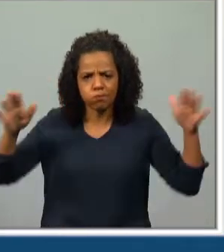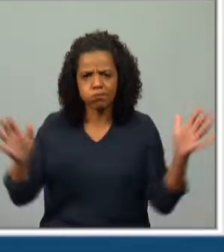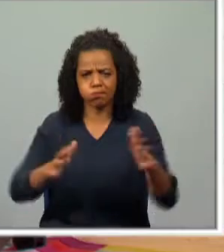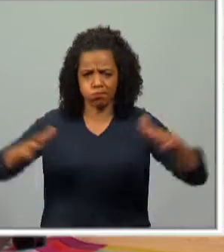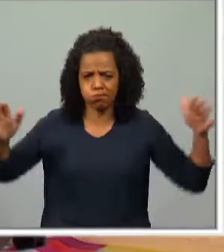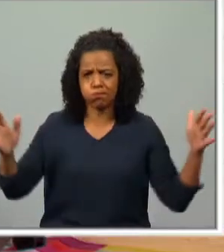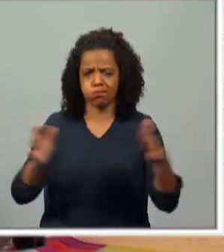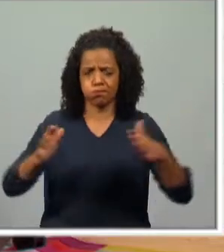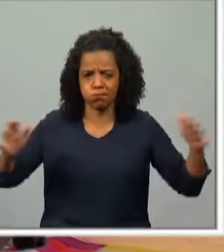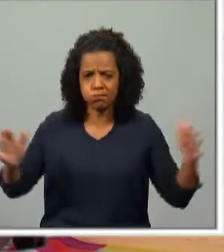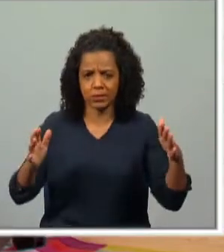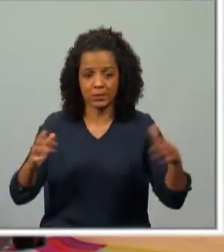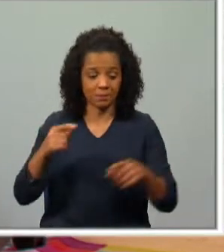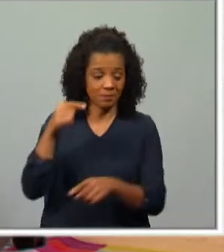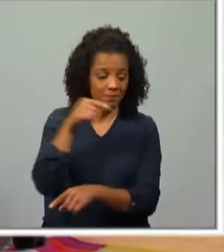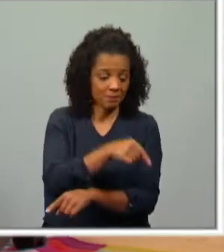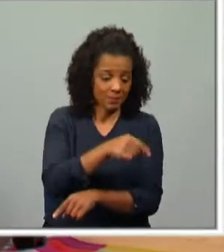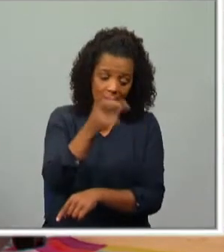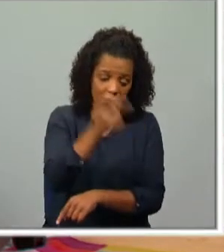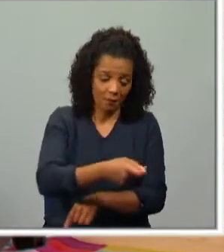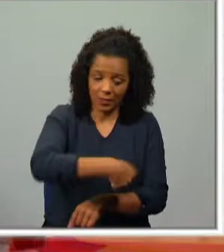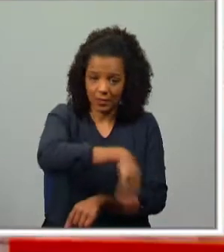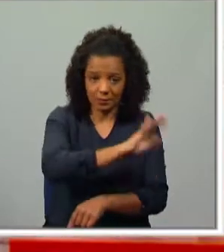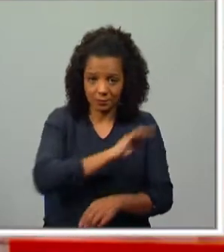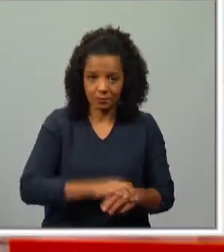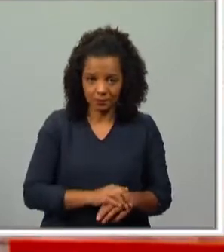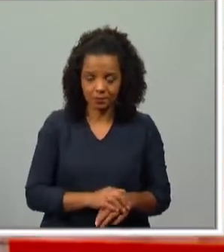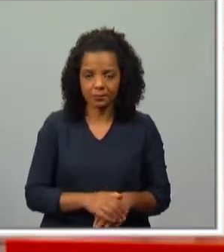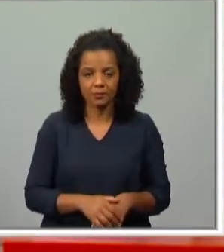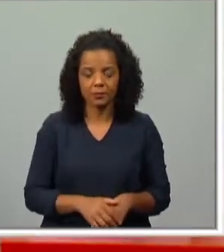Deixando as que estavam condenadas para trás Portanto acho que não foram 離開那些注定回來 所以我不認為他們是